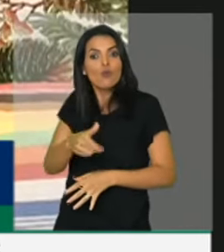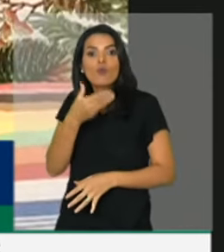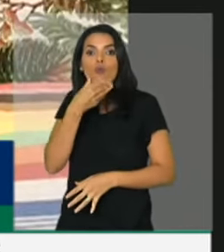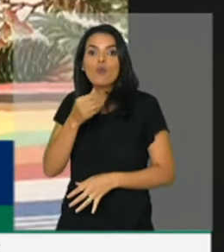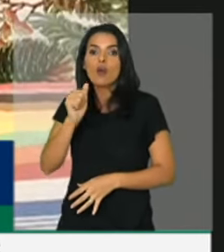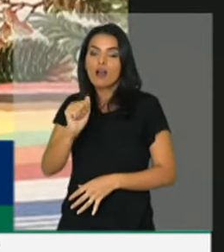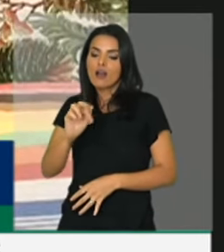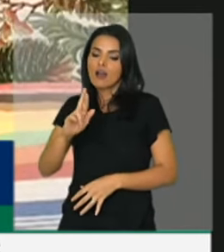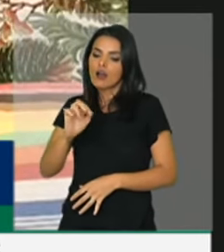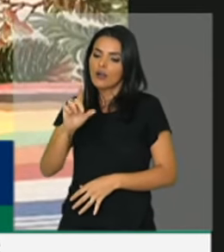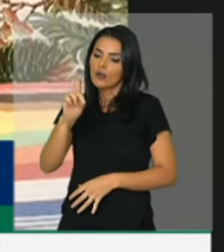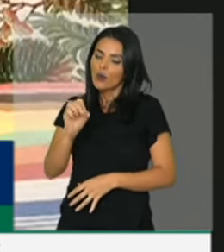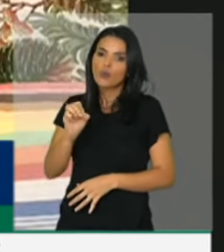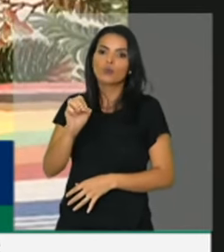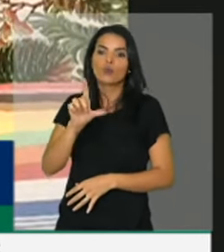PORQUE... FOI NOSSO